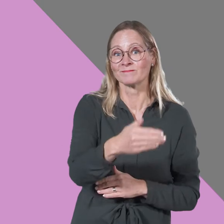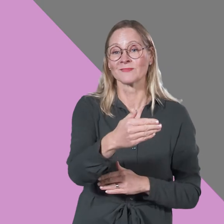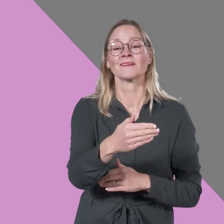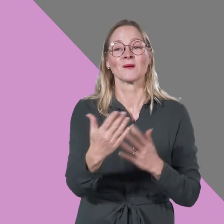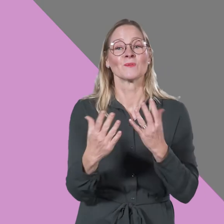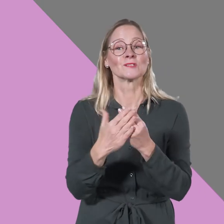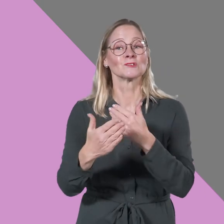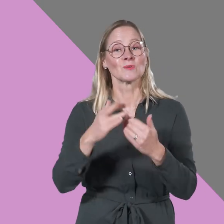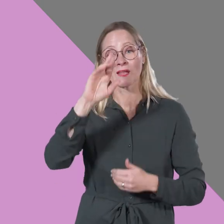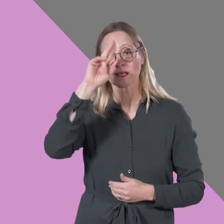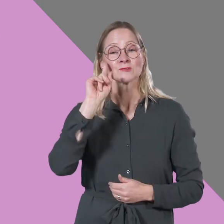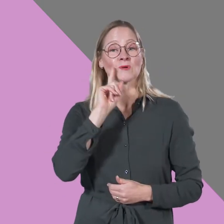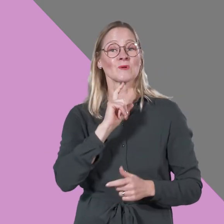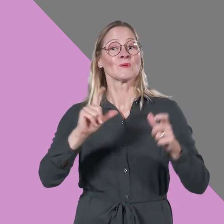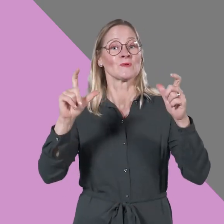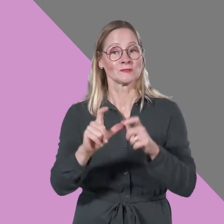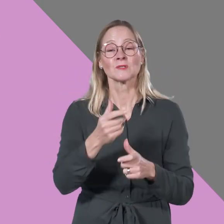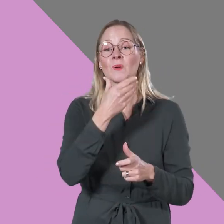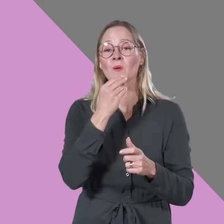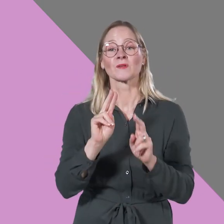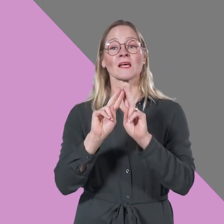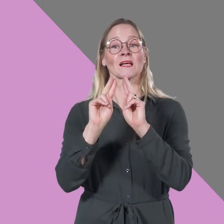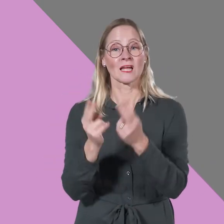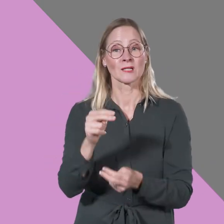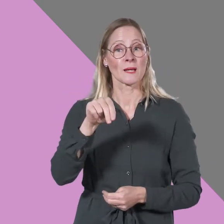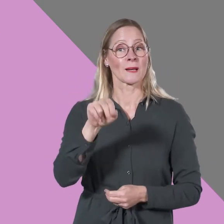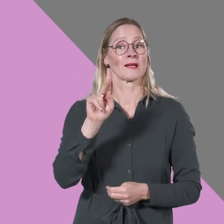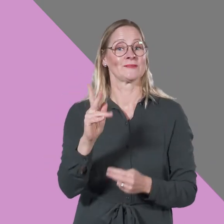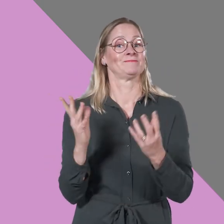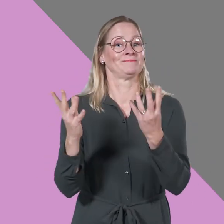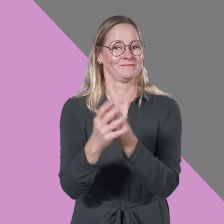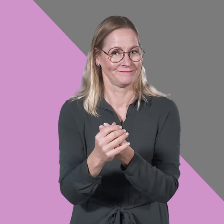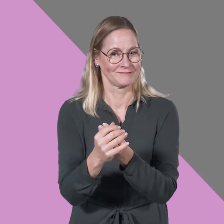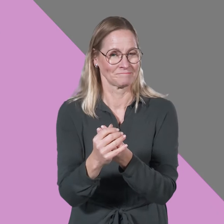yhteistyössä Helsingin Kuurojen Yhdistyksen nuortenkerho NK:n kanssa.